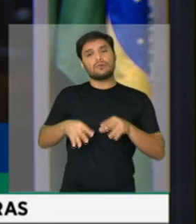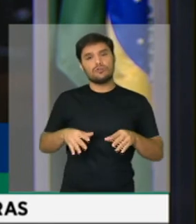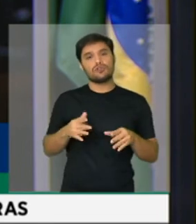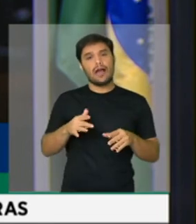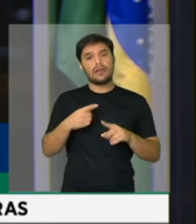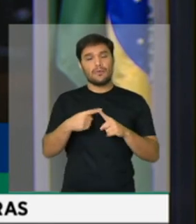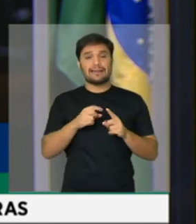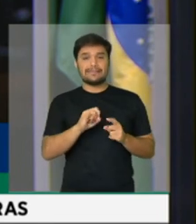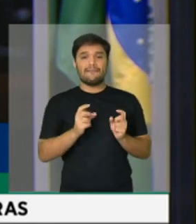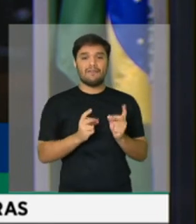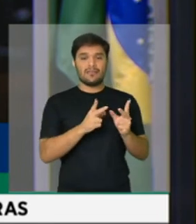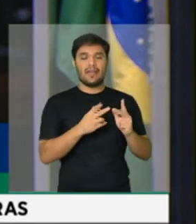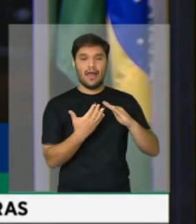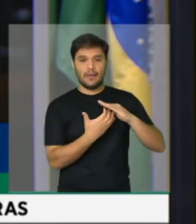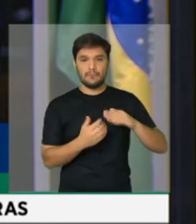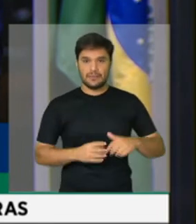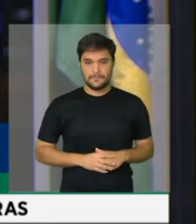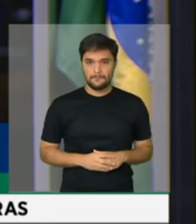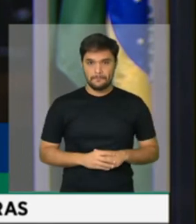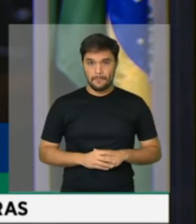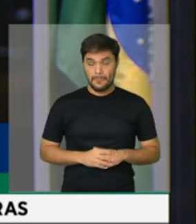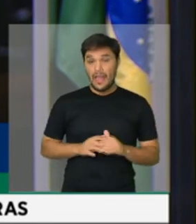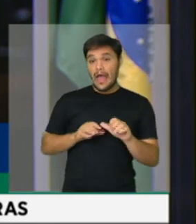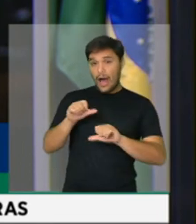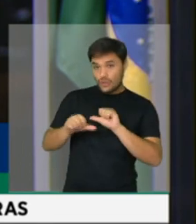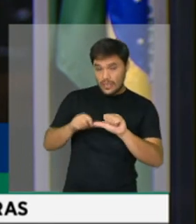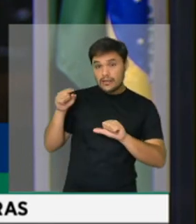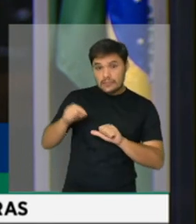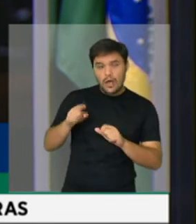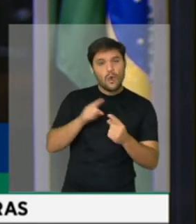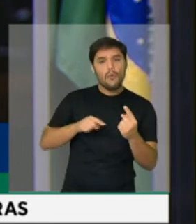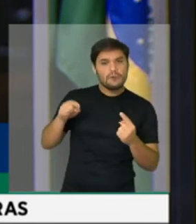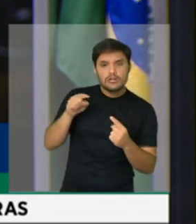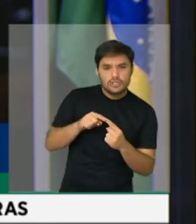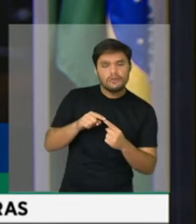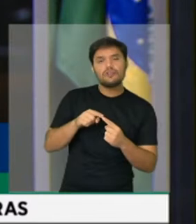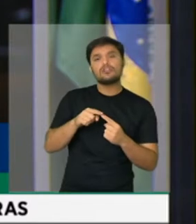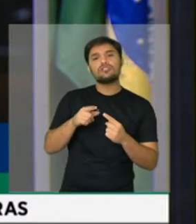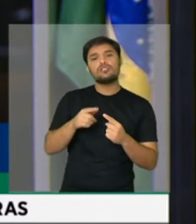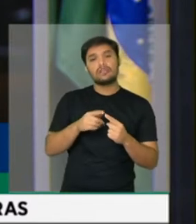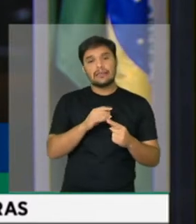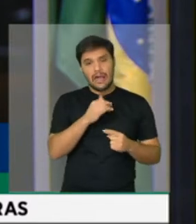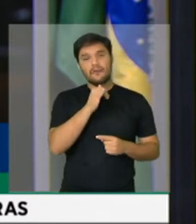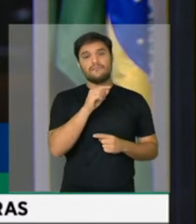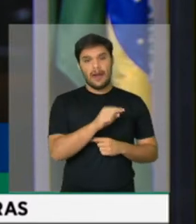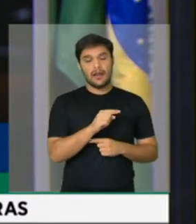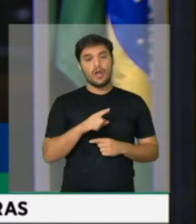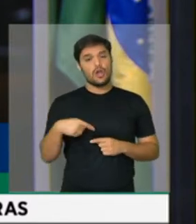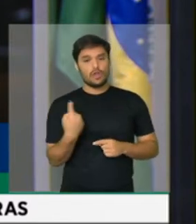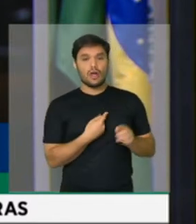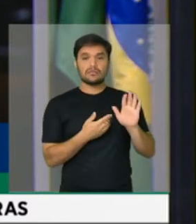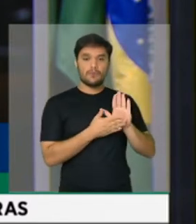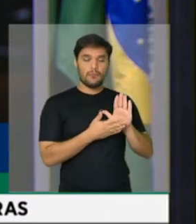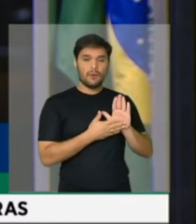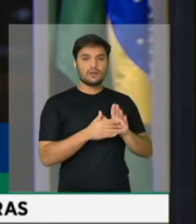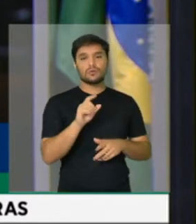EMPREGADOS TRABALHADORES QUE TANTO CONTRIBUÍRAM PARA SUCESSO DA ELETROBRAS AO LONGO DOS ANOS E PRESERVAMOS A CAPACIDADE LABORAL DAQUELES QUE SERÃO OS MAIS DIRETAMENTE